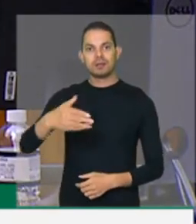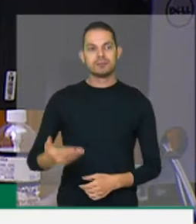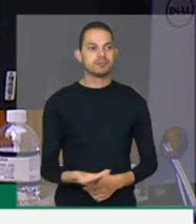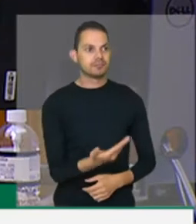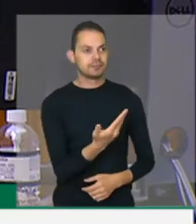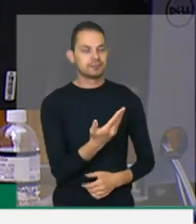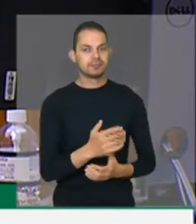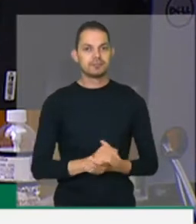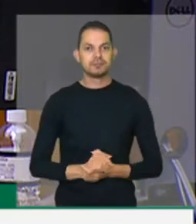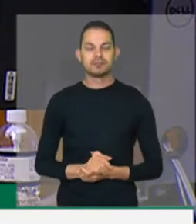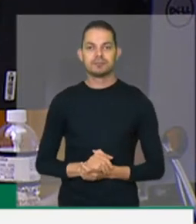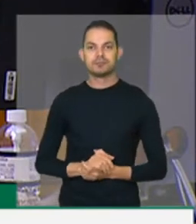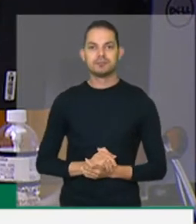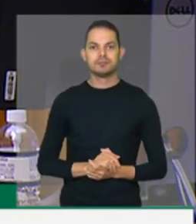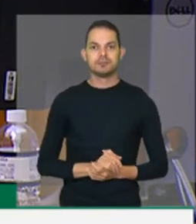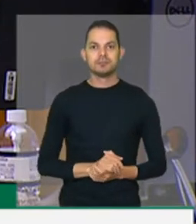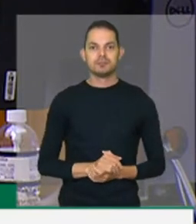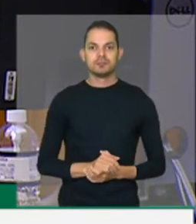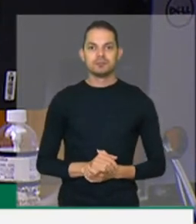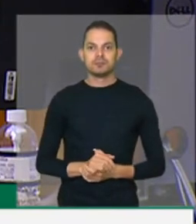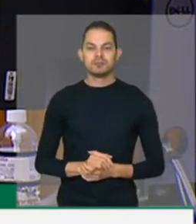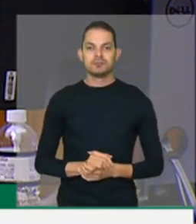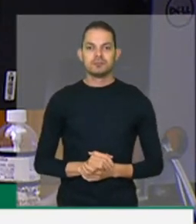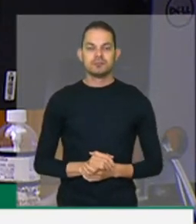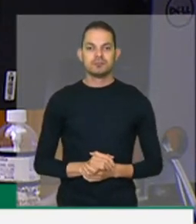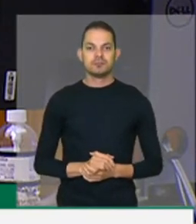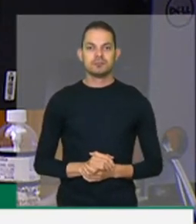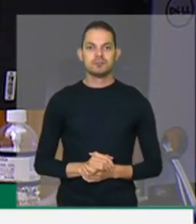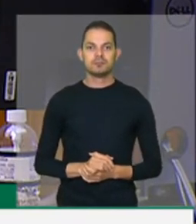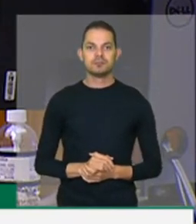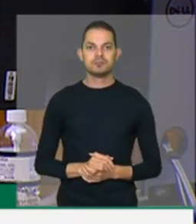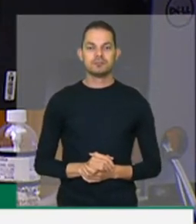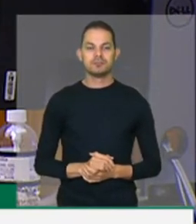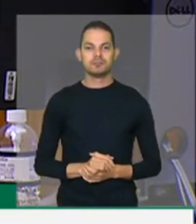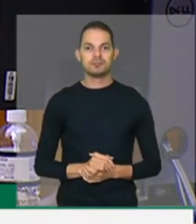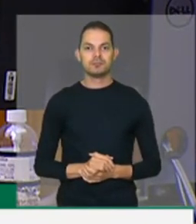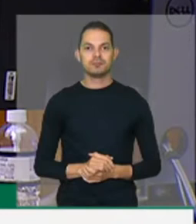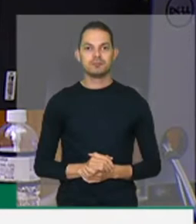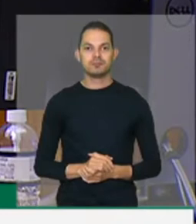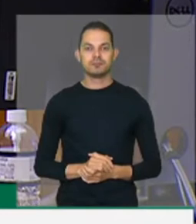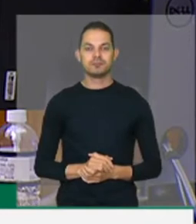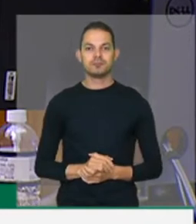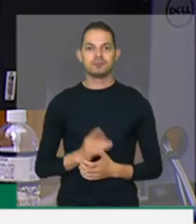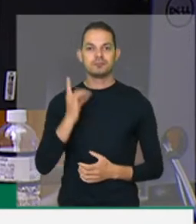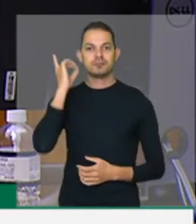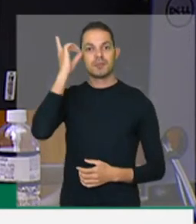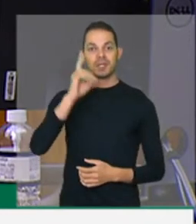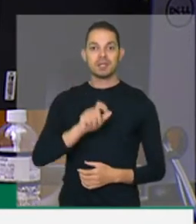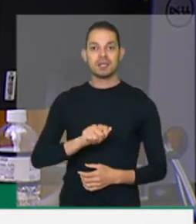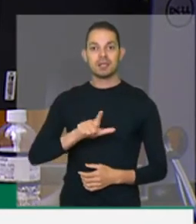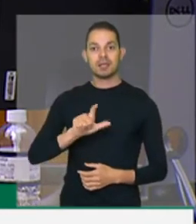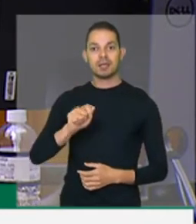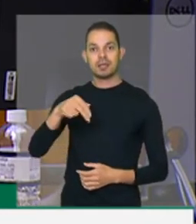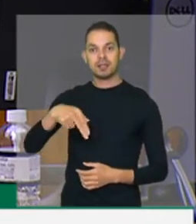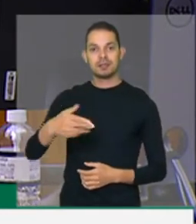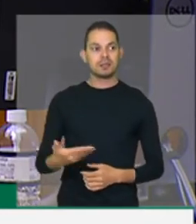DE LIDERANÇA, DEPUTADO ALAN RIQUE. AÍ CONCLUIREMOS A SESSÃO. DEPUTADO ALLAN RIQUE